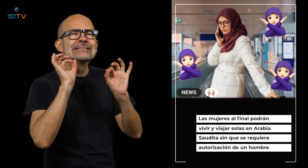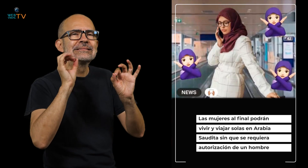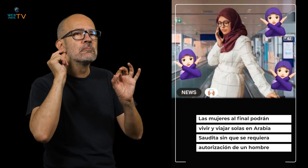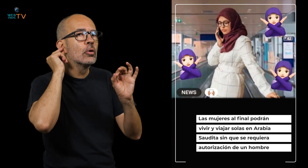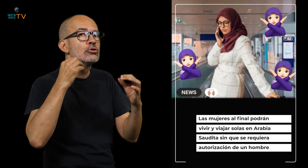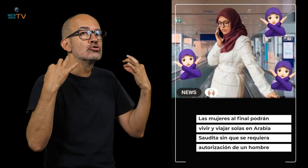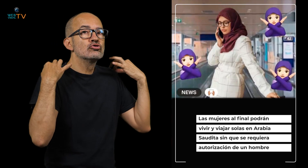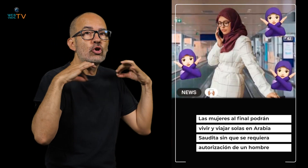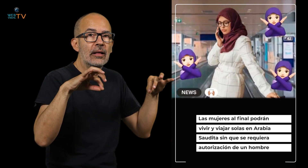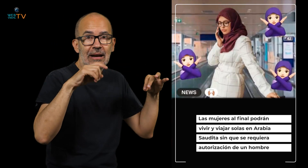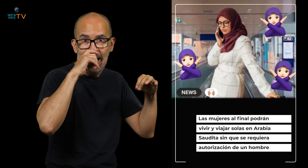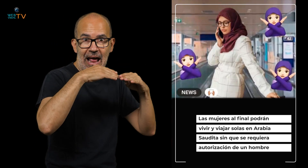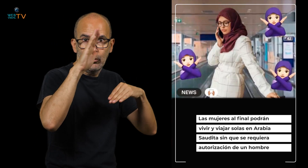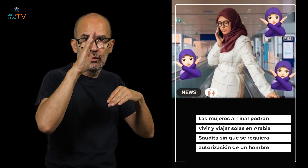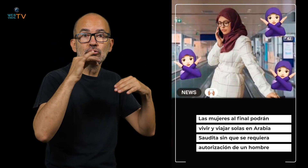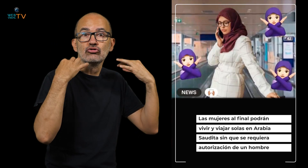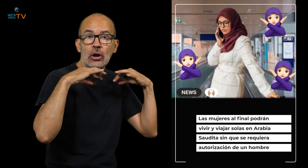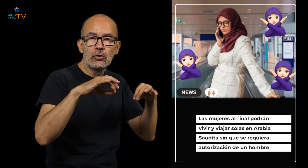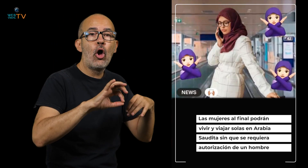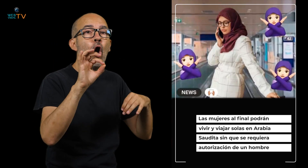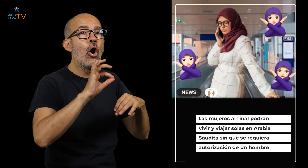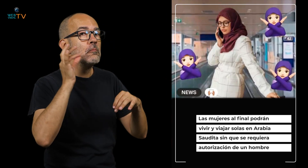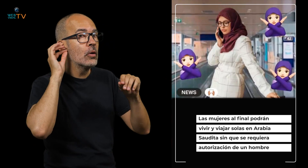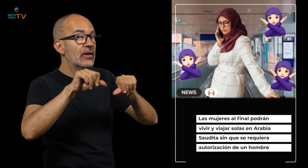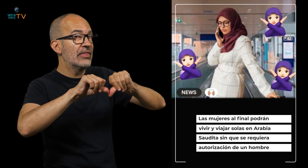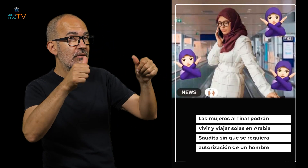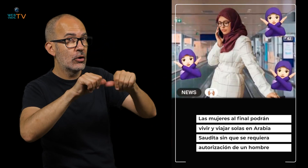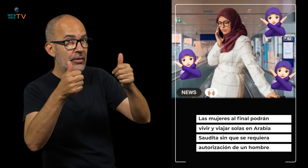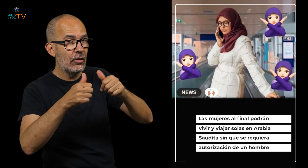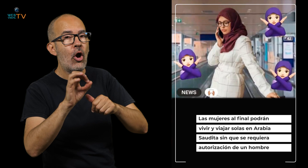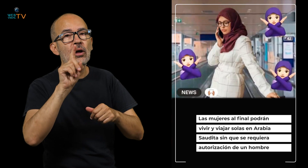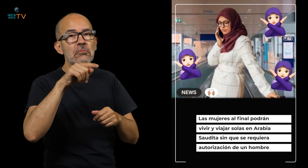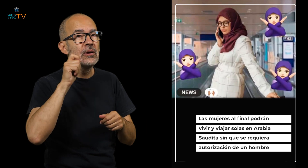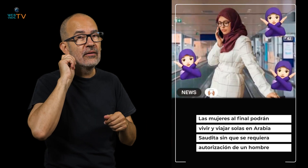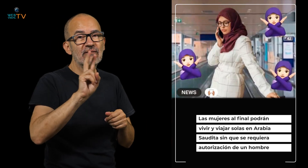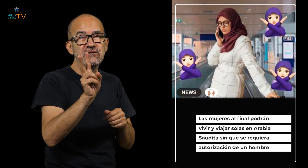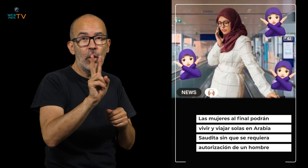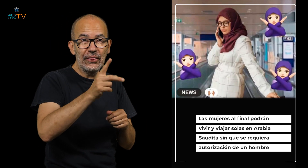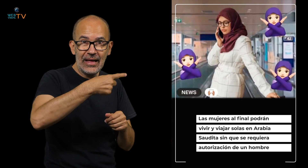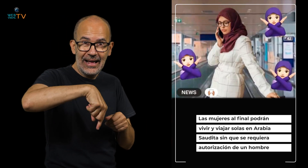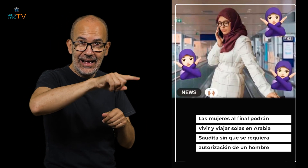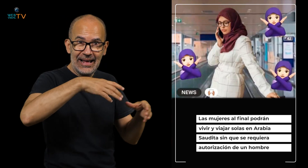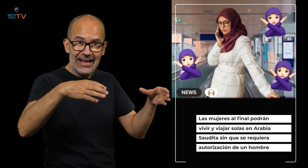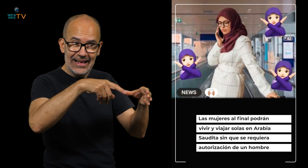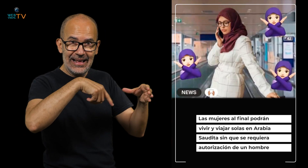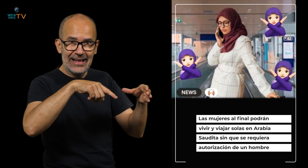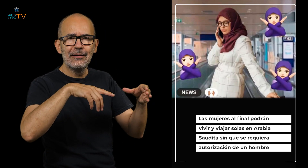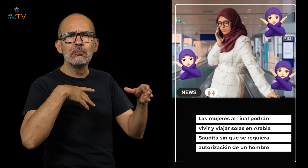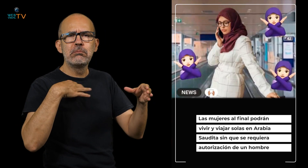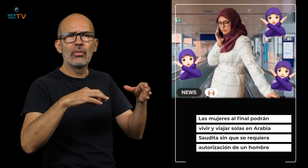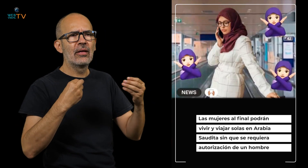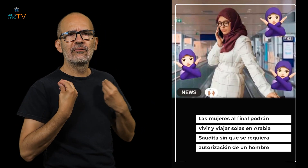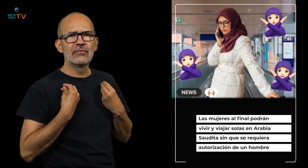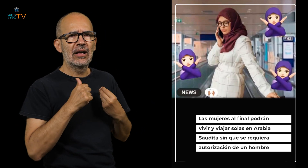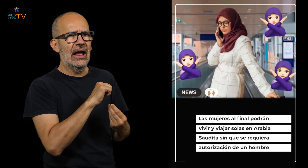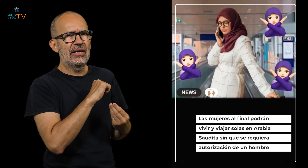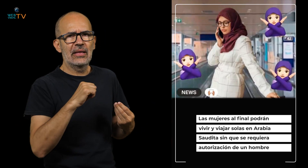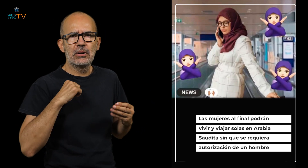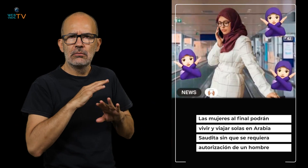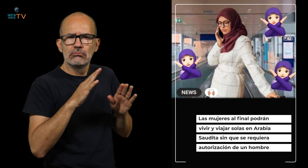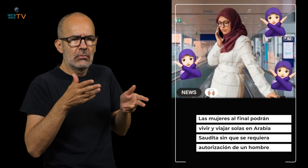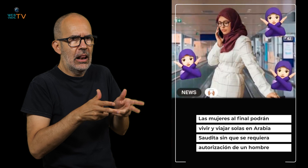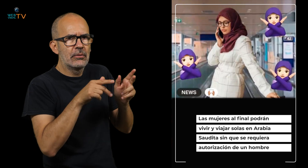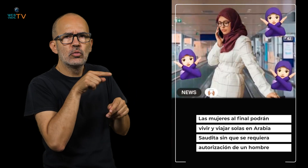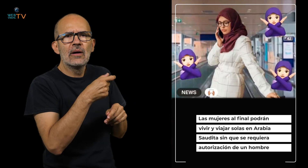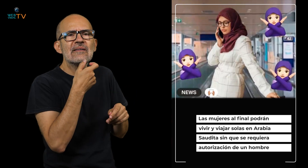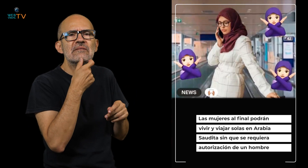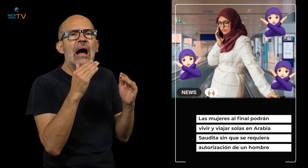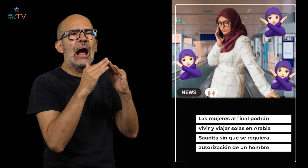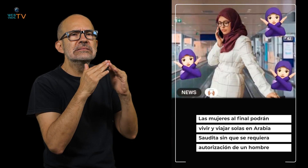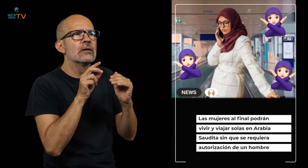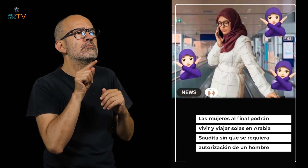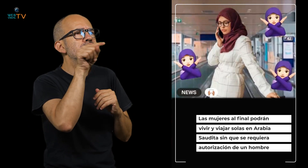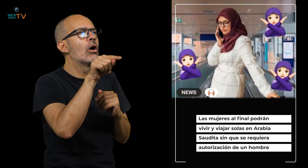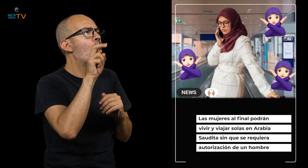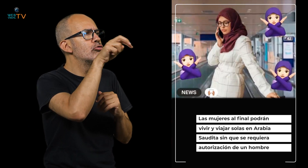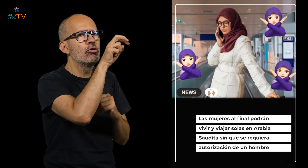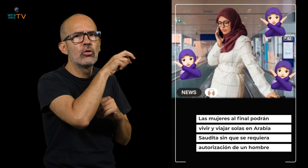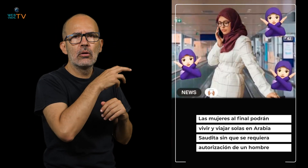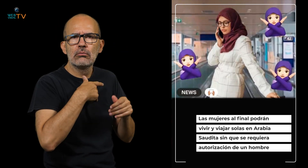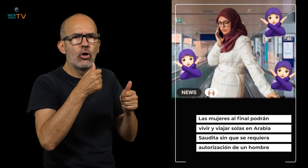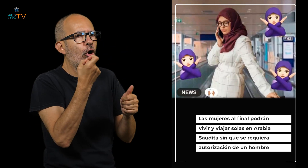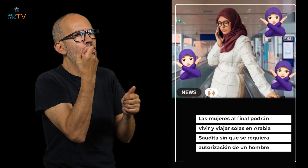que las mujeres solteras, divorciadas o viudas vivan de forma independiente en una casa